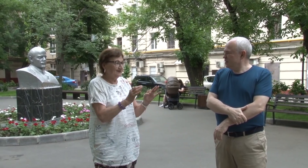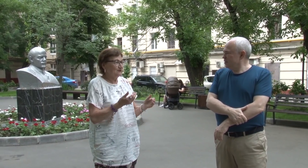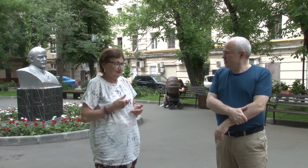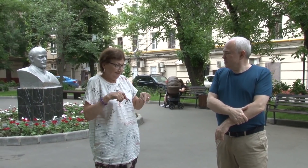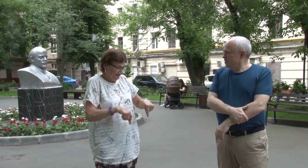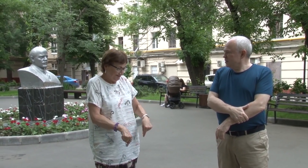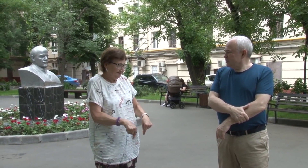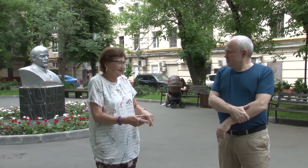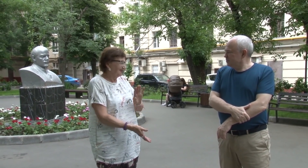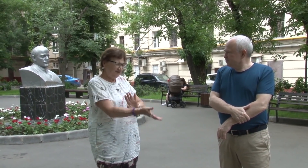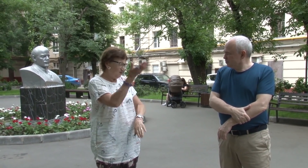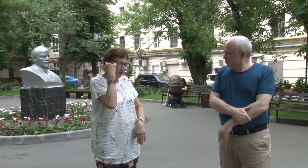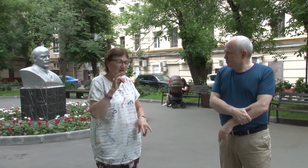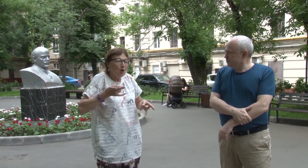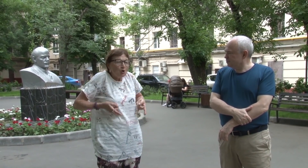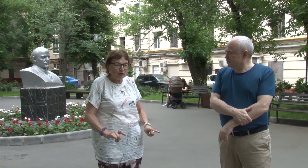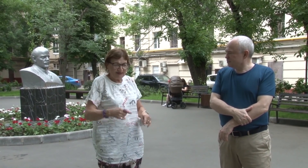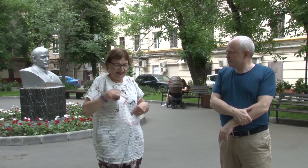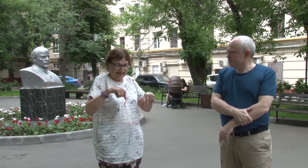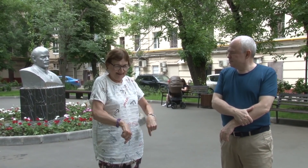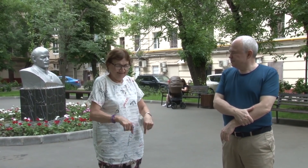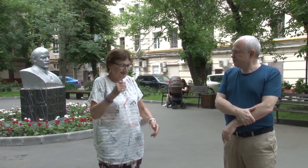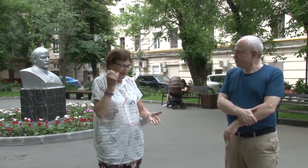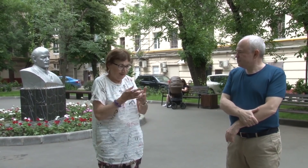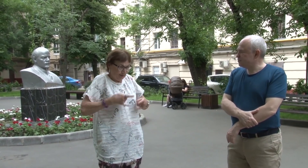Да, верно, жила я здесь.